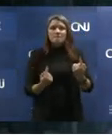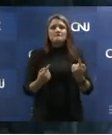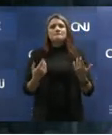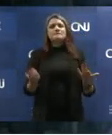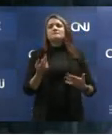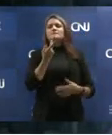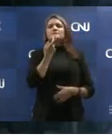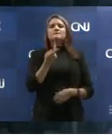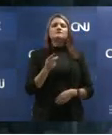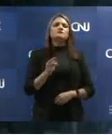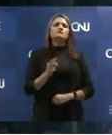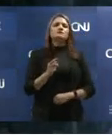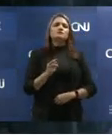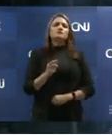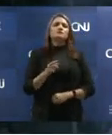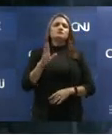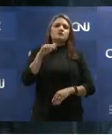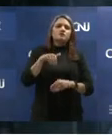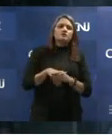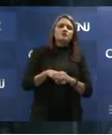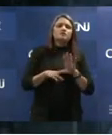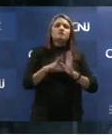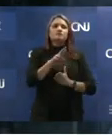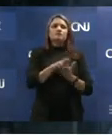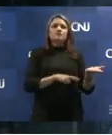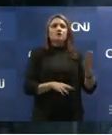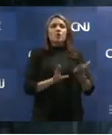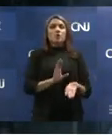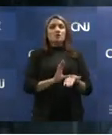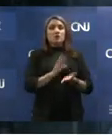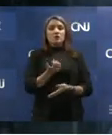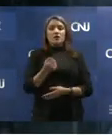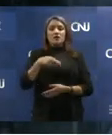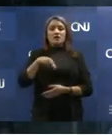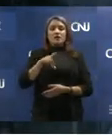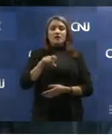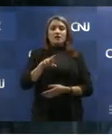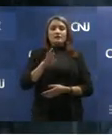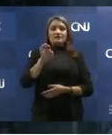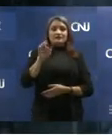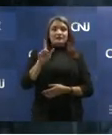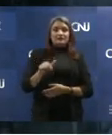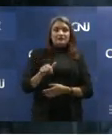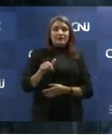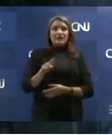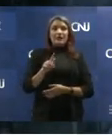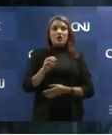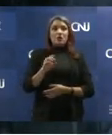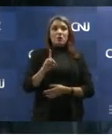o voto do relator, que foi o conselheiro André Godinho. Ele disse que, considerando que a última vaga